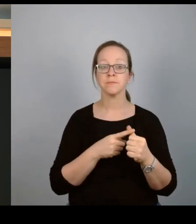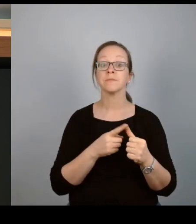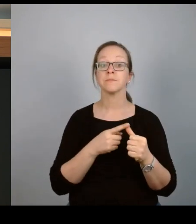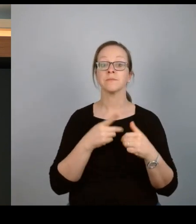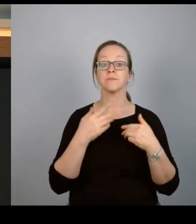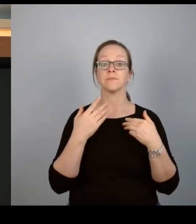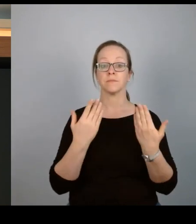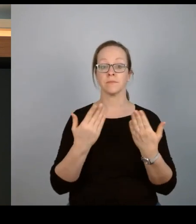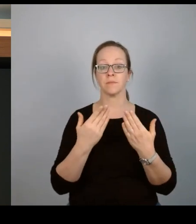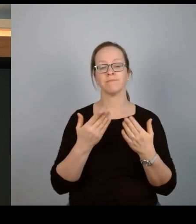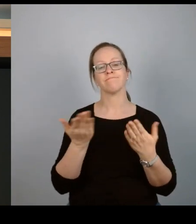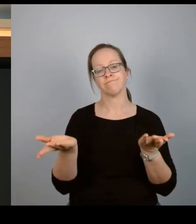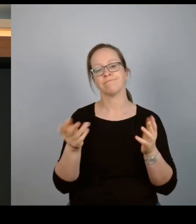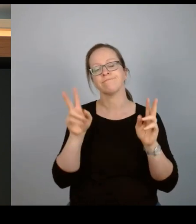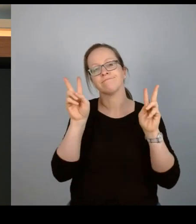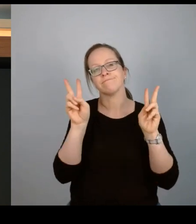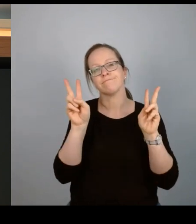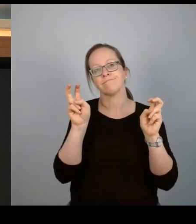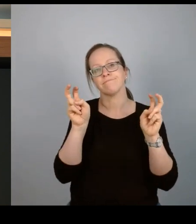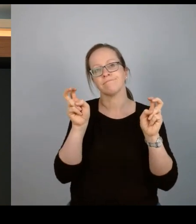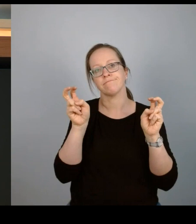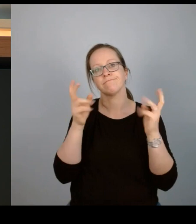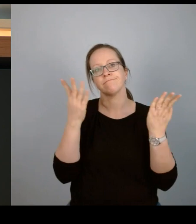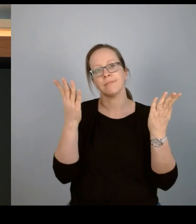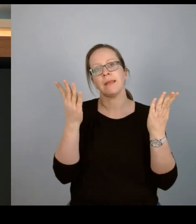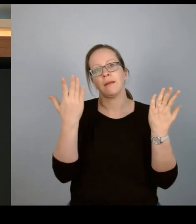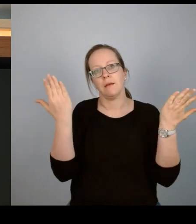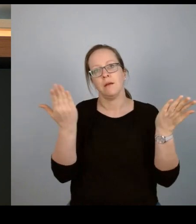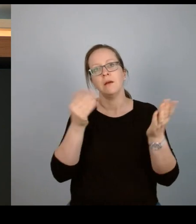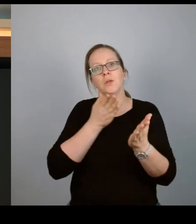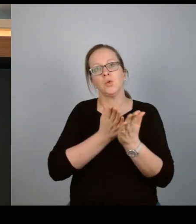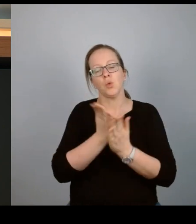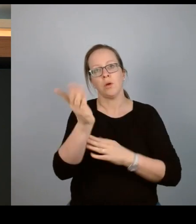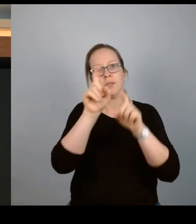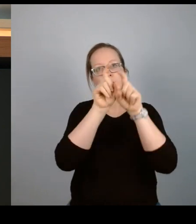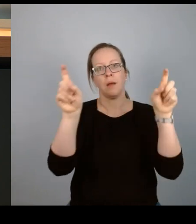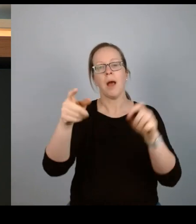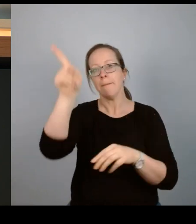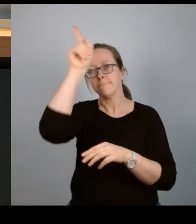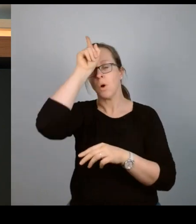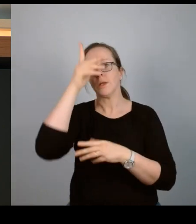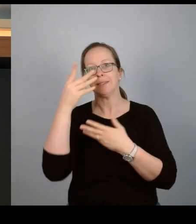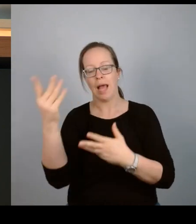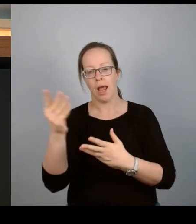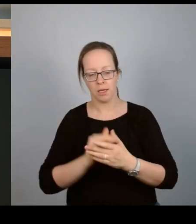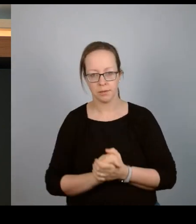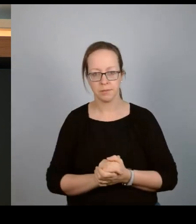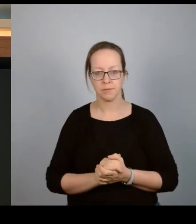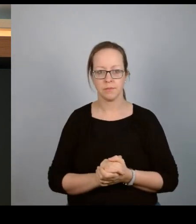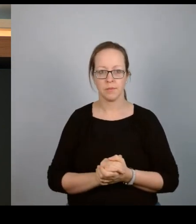nimmst ihn zur Hälfte Tobi? Ich wünsche mir, dass es in Zukunft einen Datenschutzbericht geben